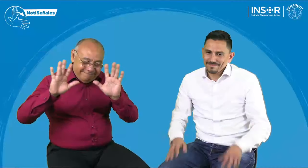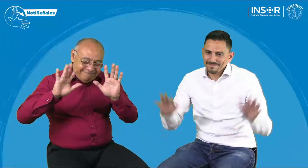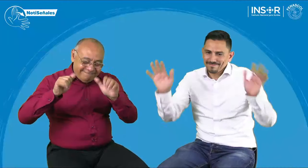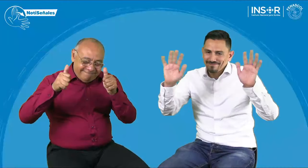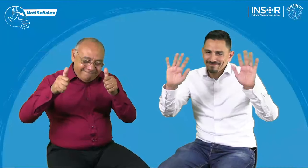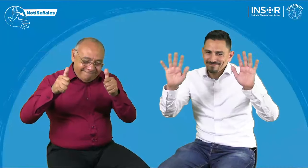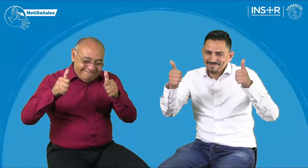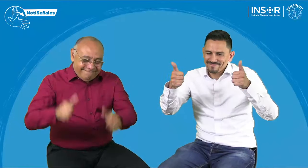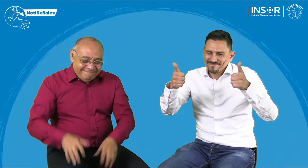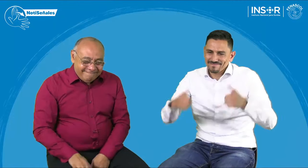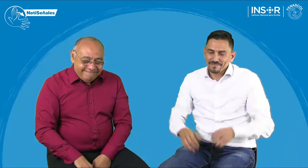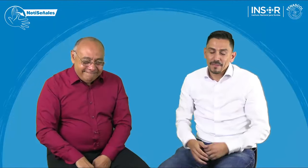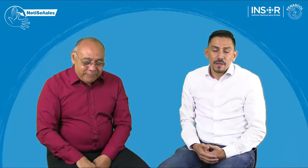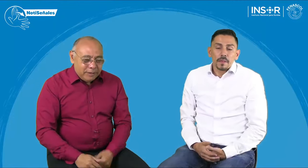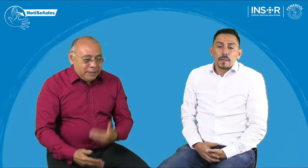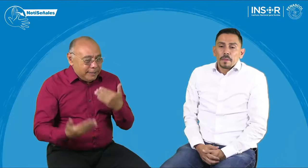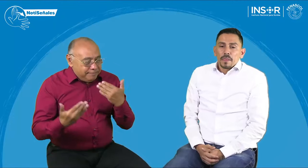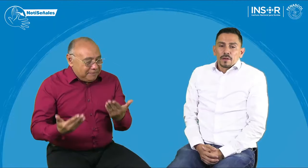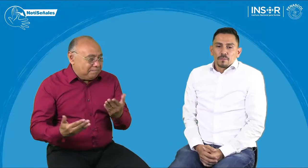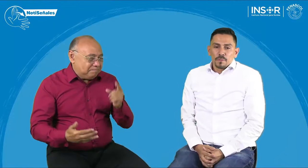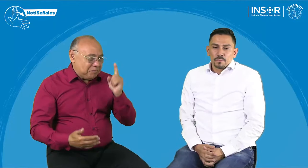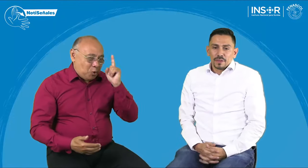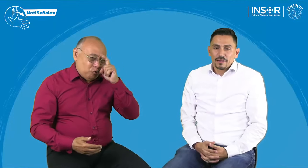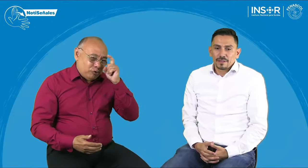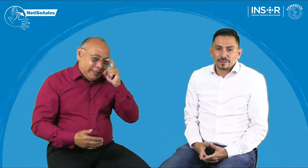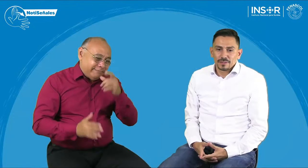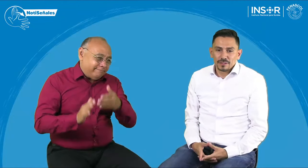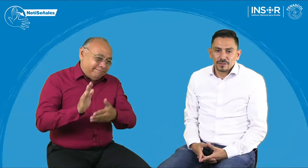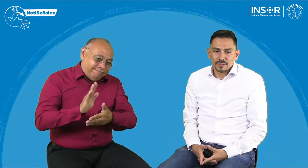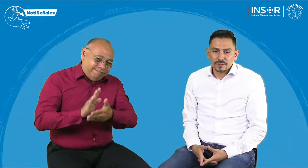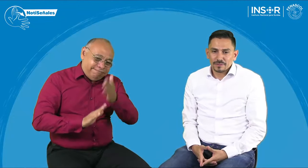América Latina, sigamos